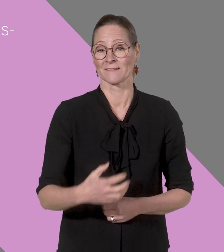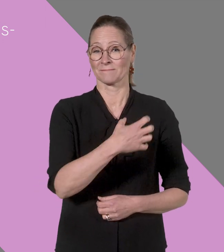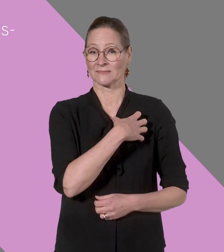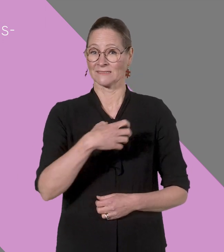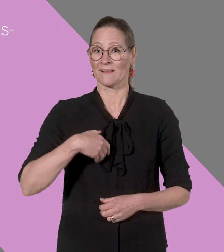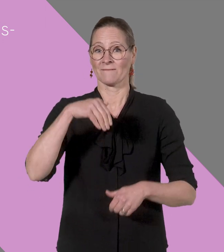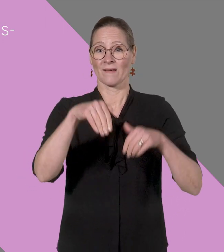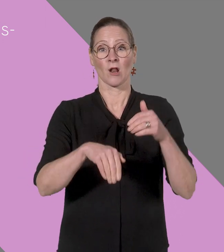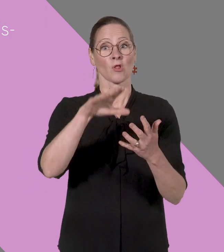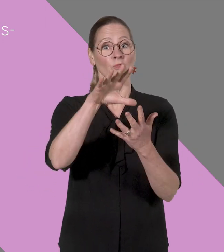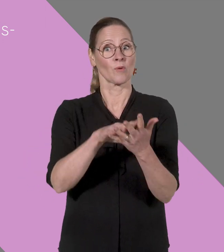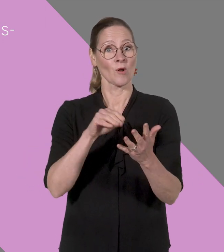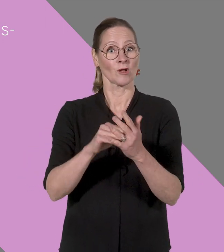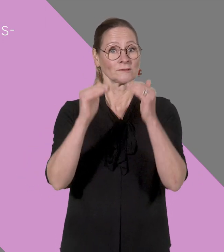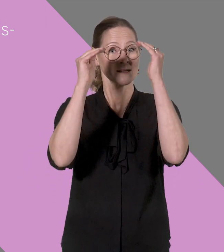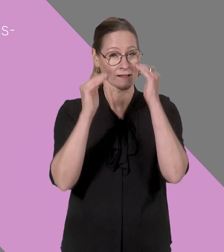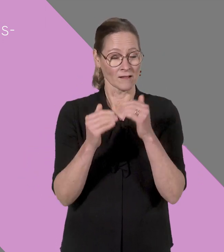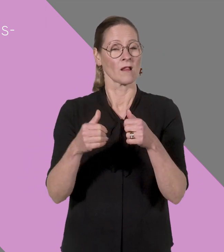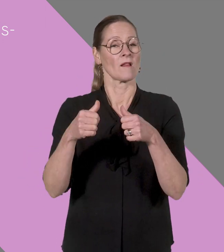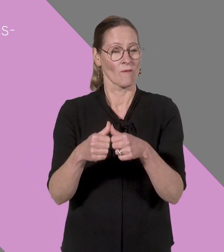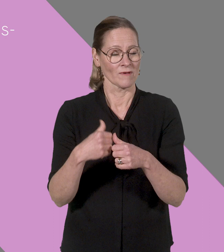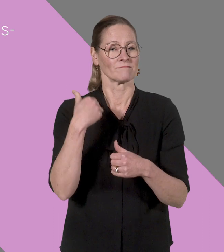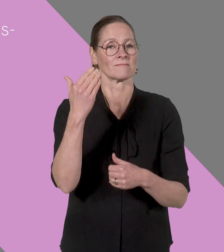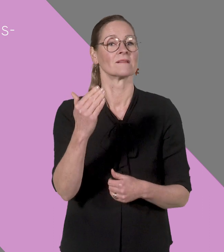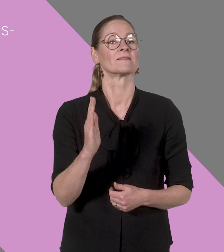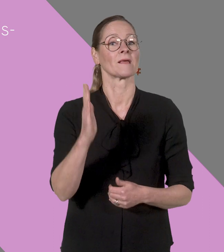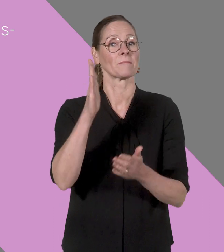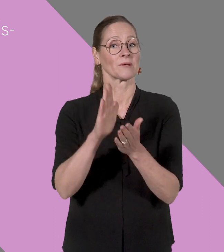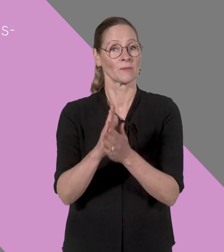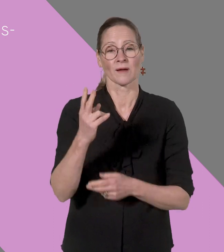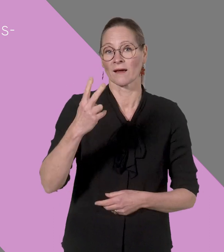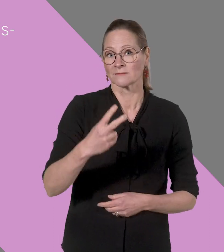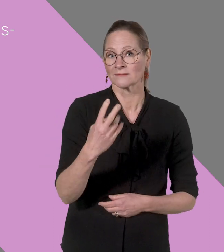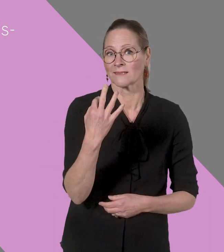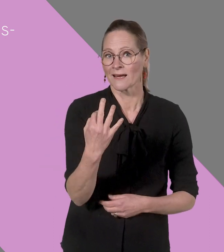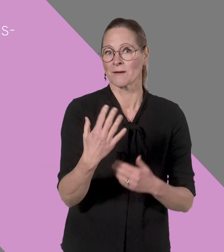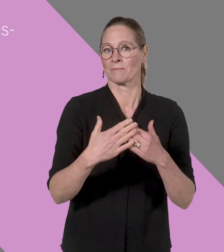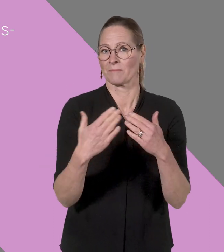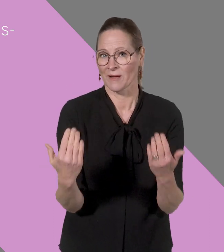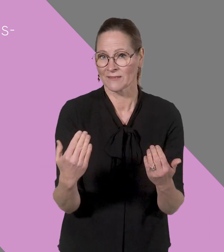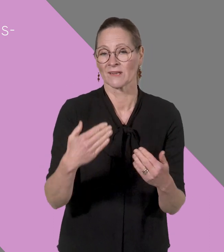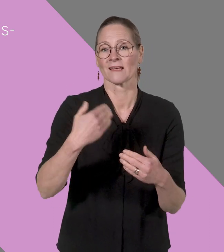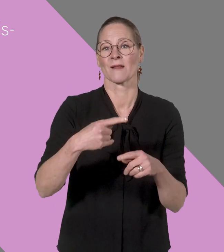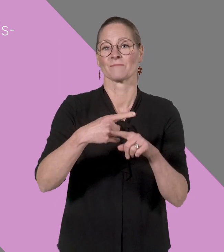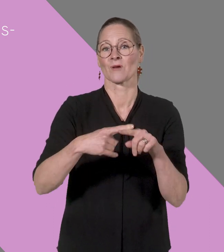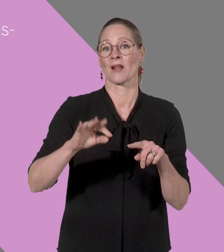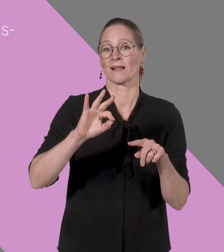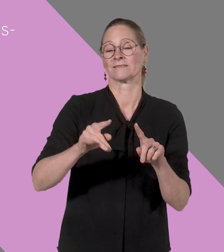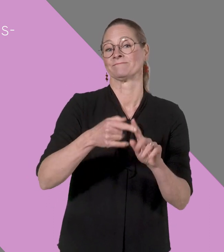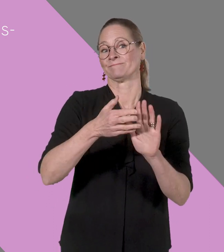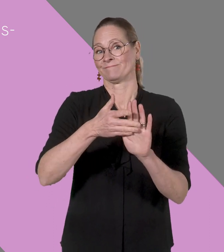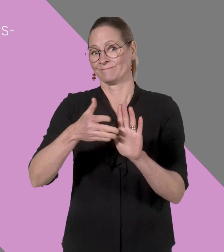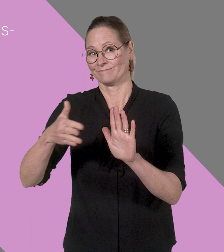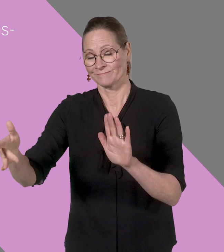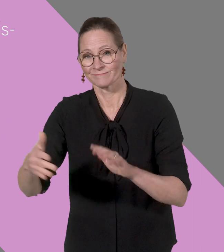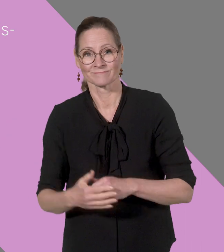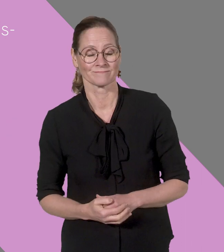Presidentinvaalien tulosilta on luvassa 28.1. kello 19.30 alkaen.